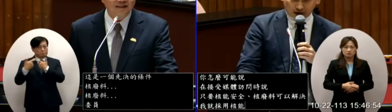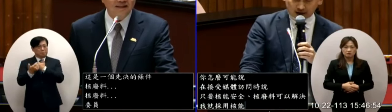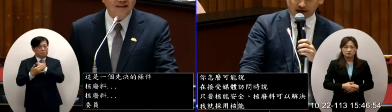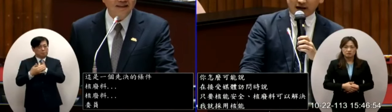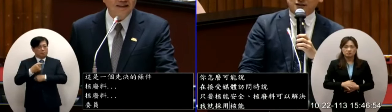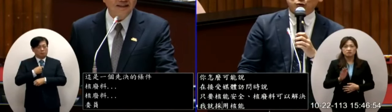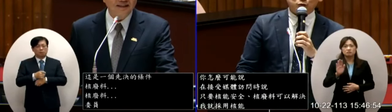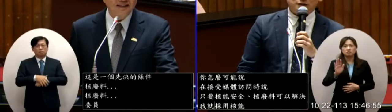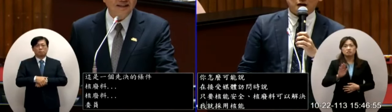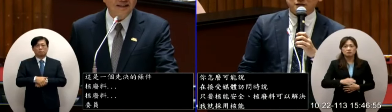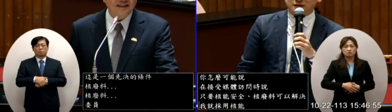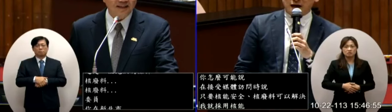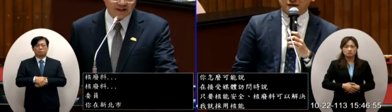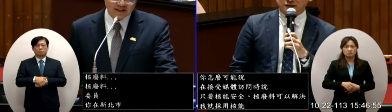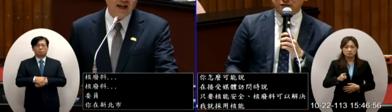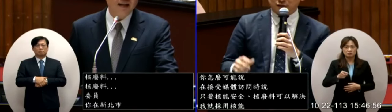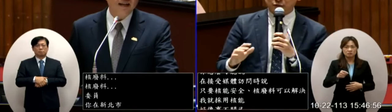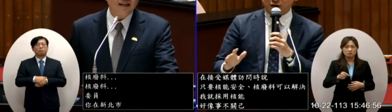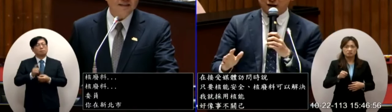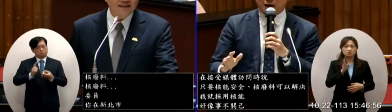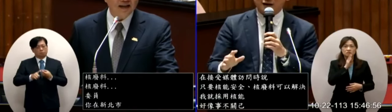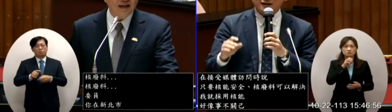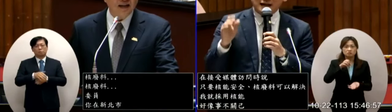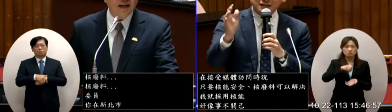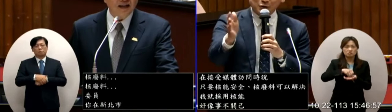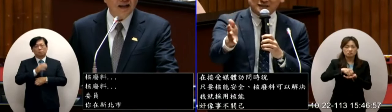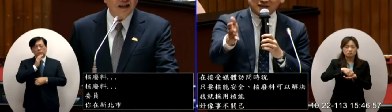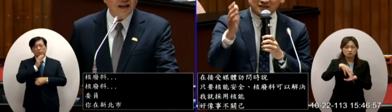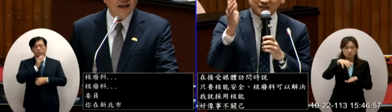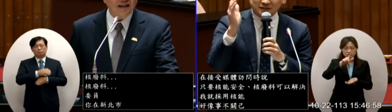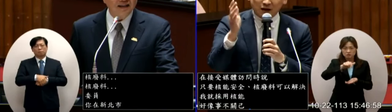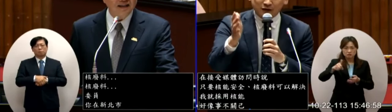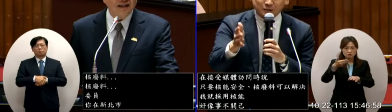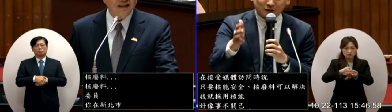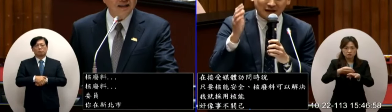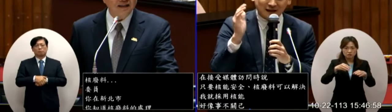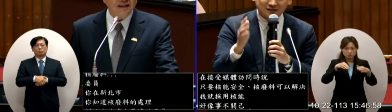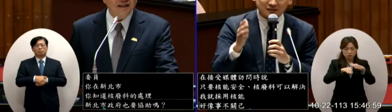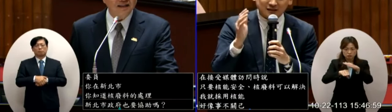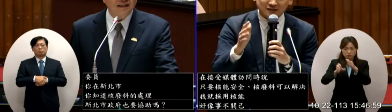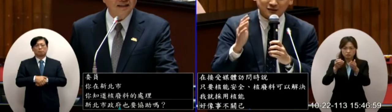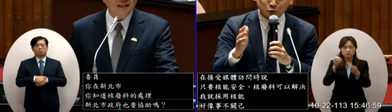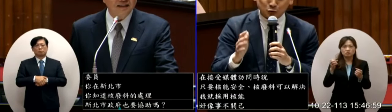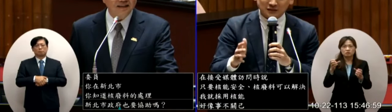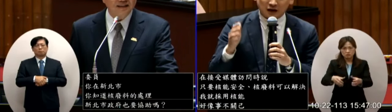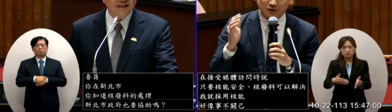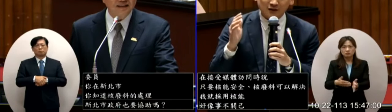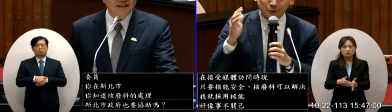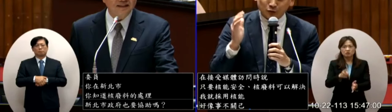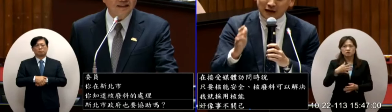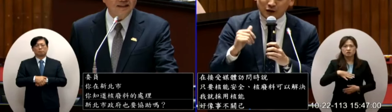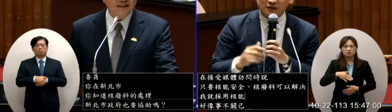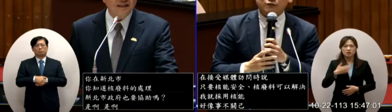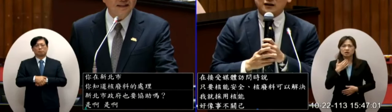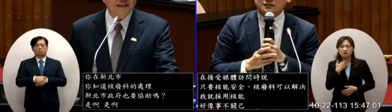所以它現在乾式貯存槽已經放了 但是院長你知不知道 為什麼它當時乾式貯存槽 不太願意放